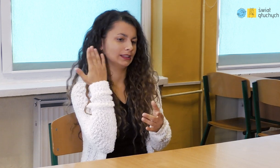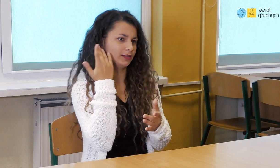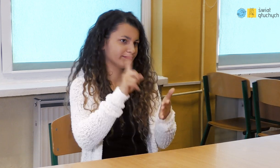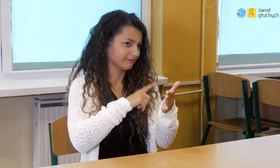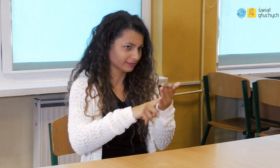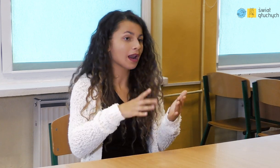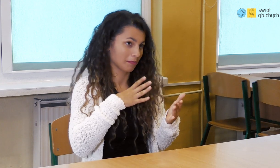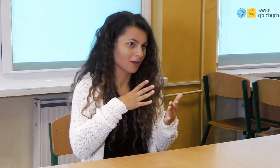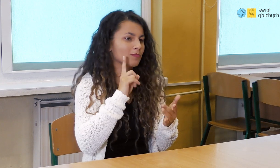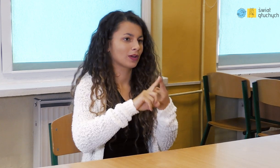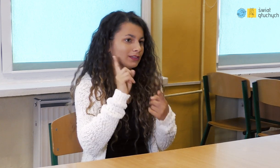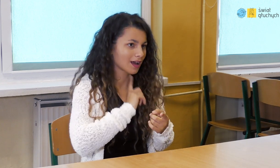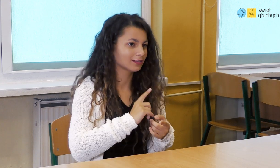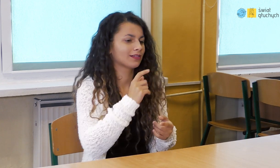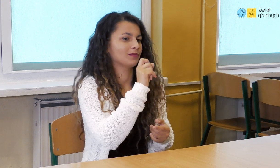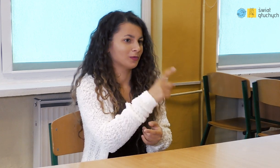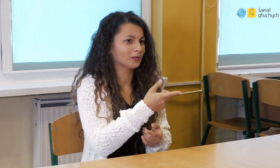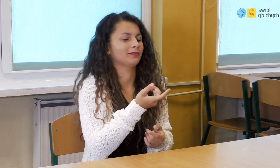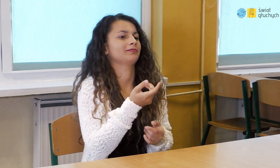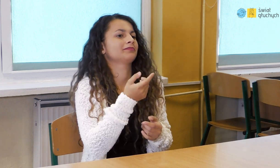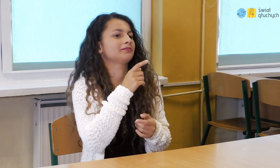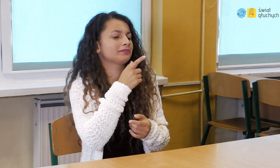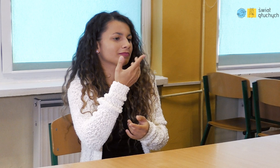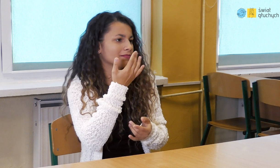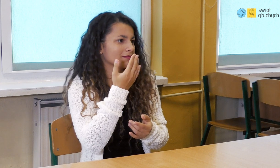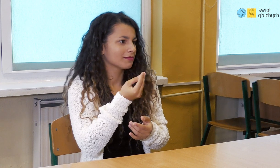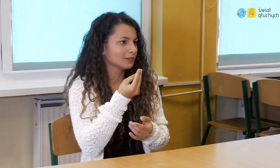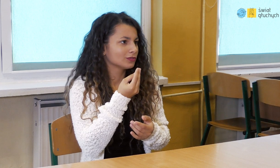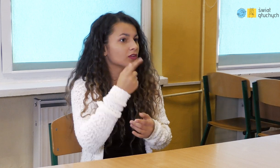Niedawno to zlikwidowali, ale były.